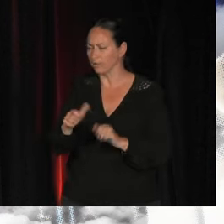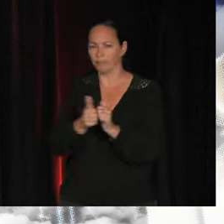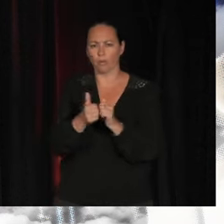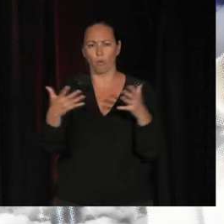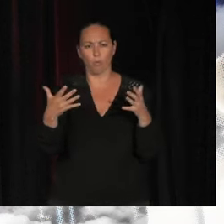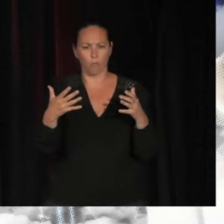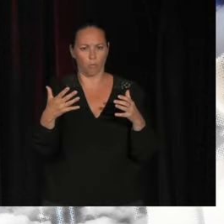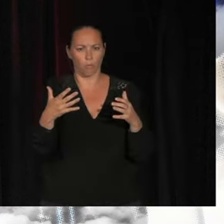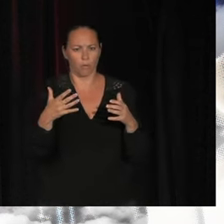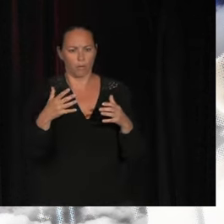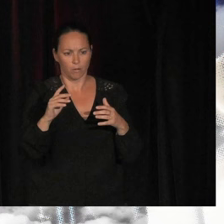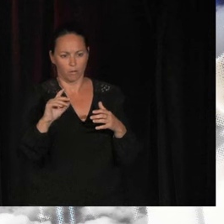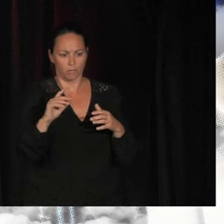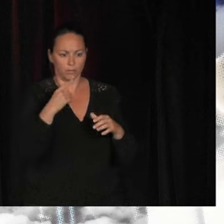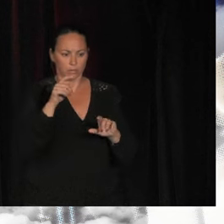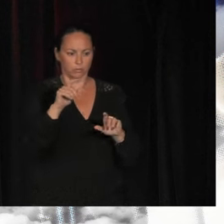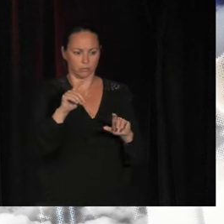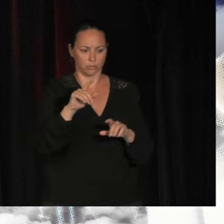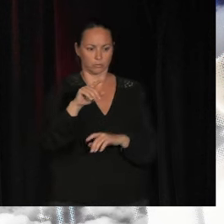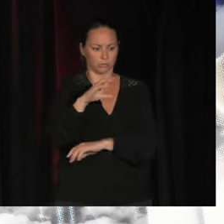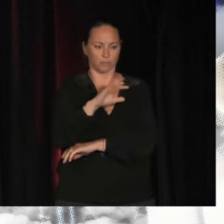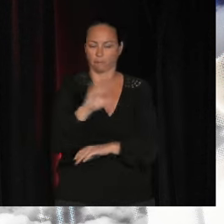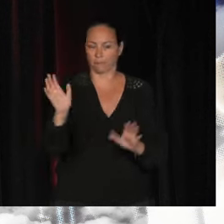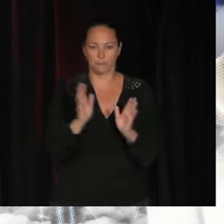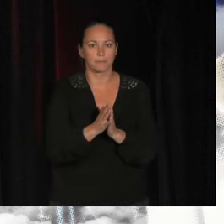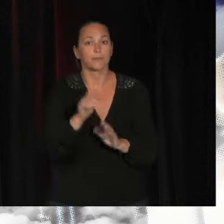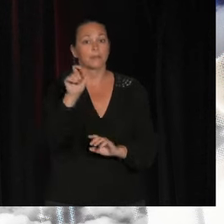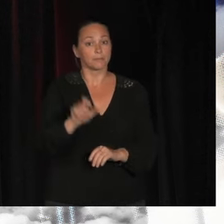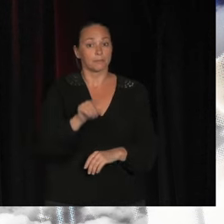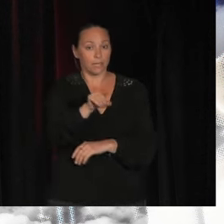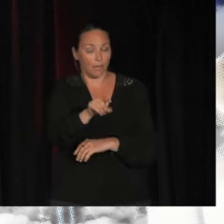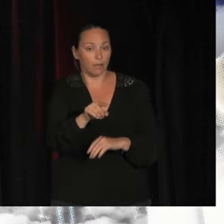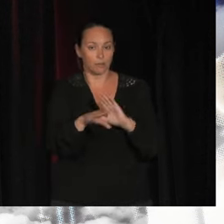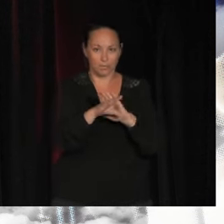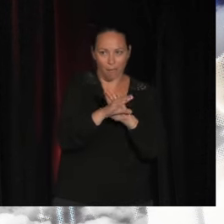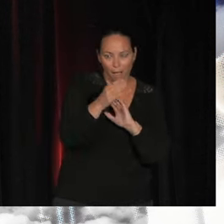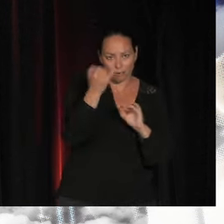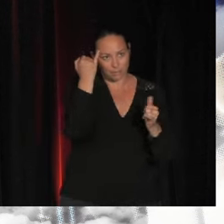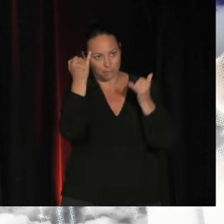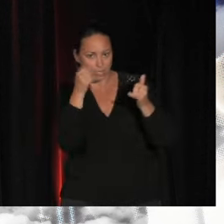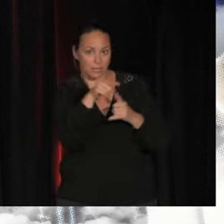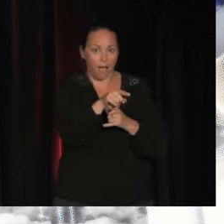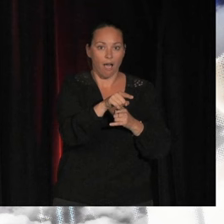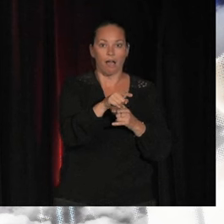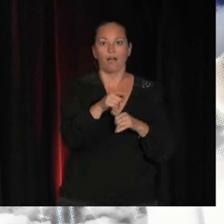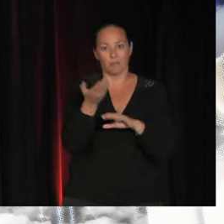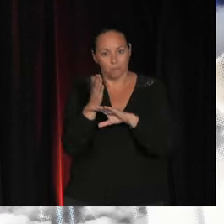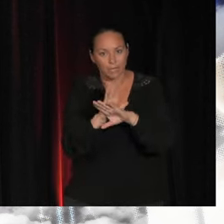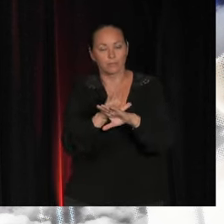Doomfist, c'était un type qui était mentionné régulièrement dans des dialogues, parce qu'il était imaginé dès le début, mais ils l'ont teasé et ils l'ont sorti quelques mois après la sortie.